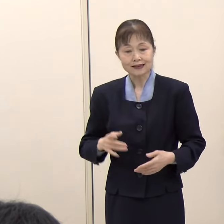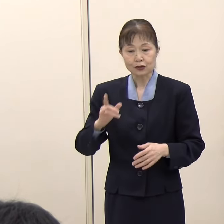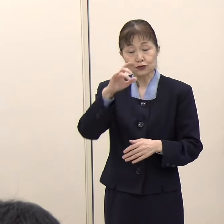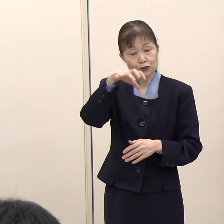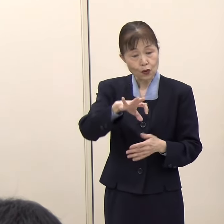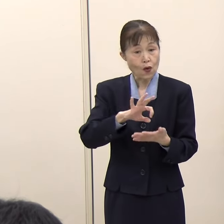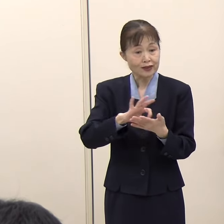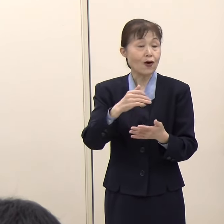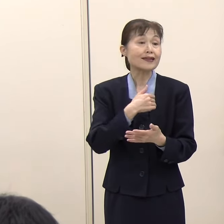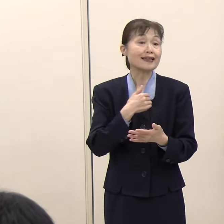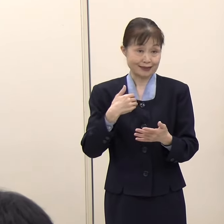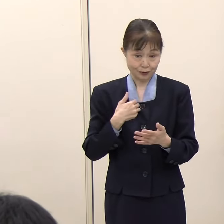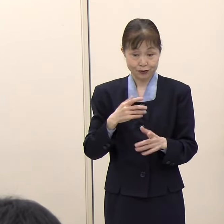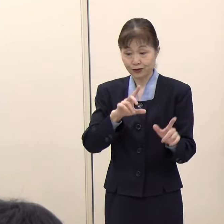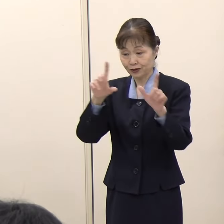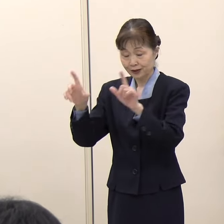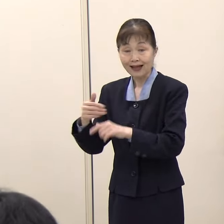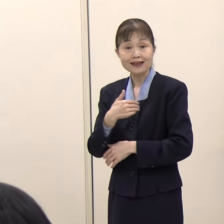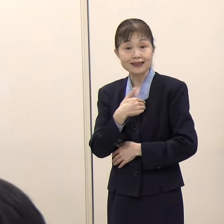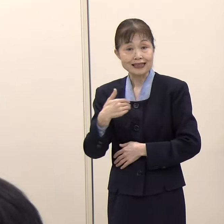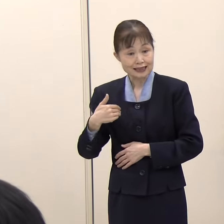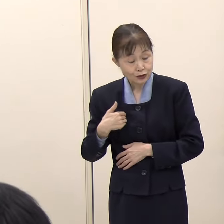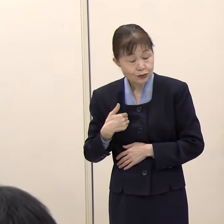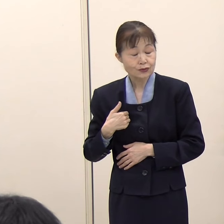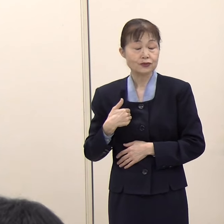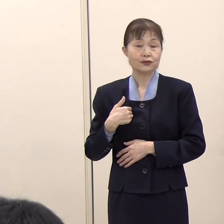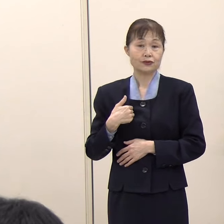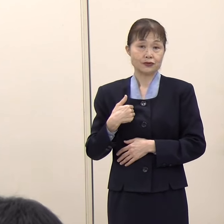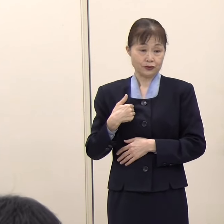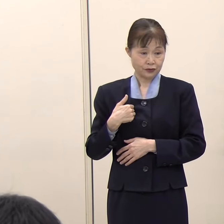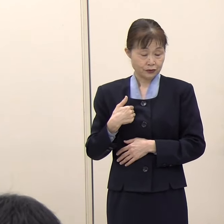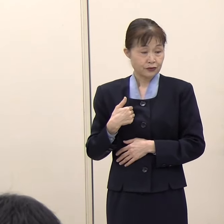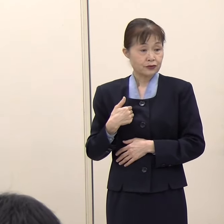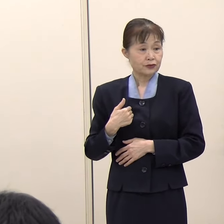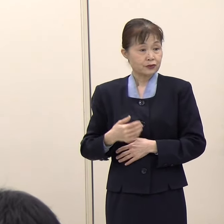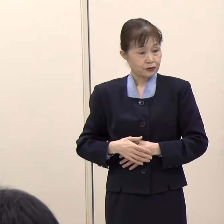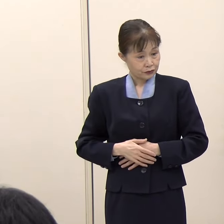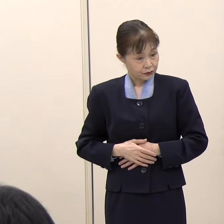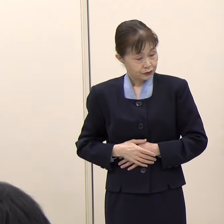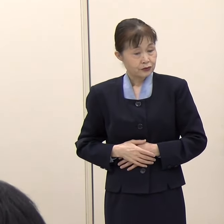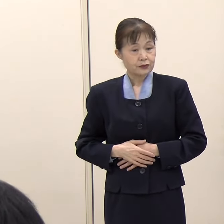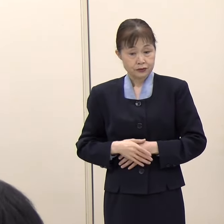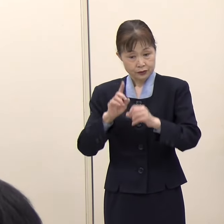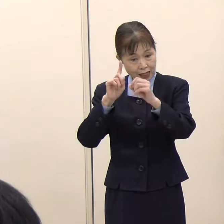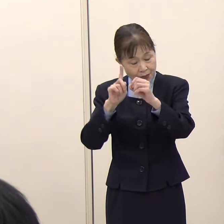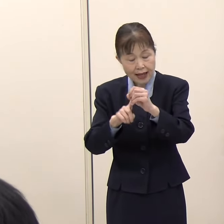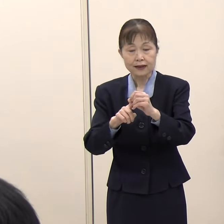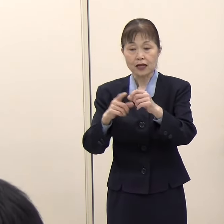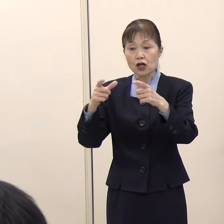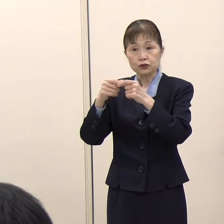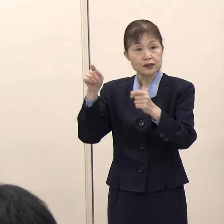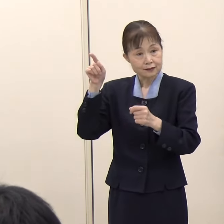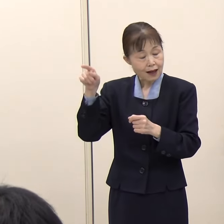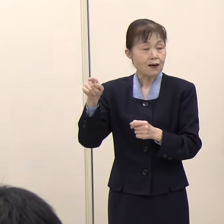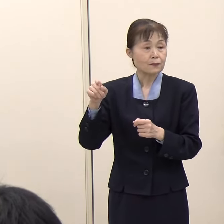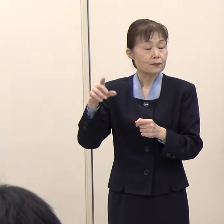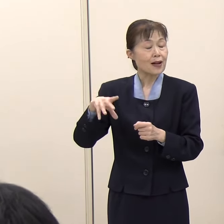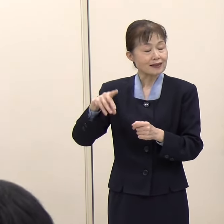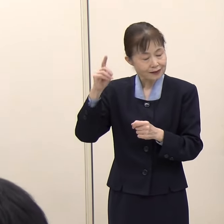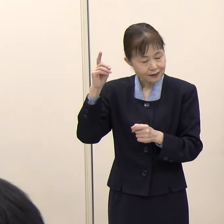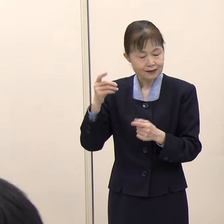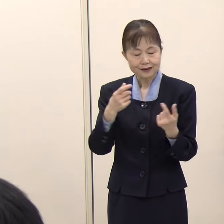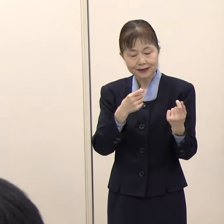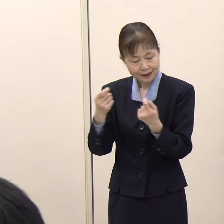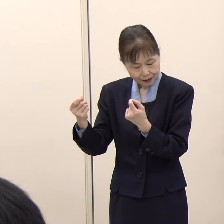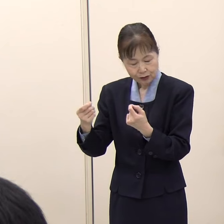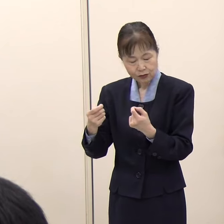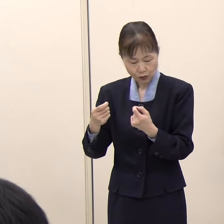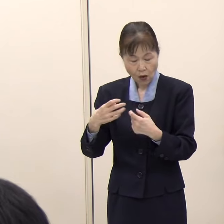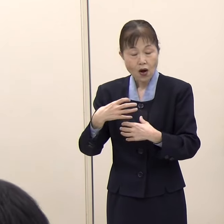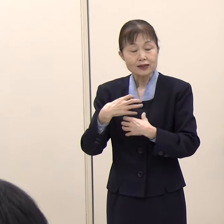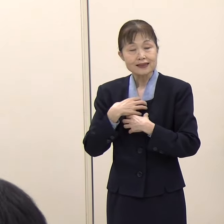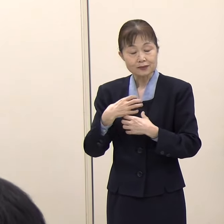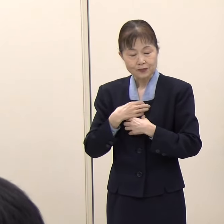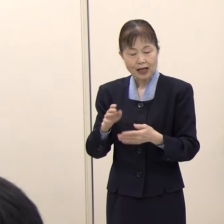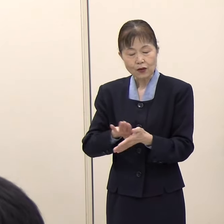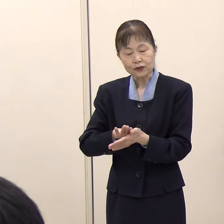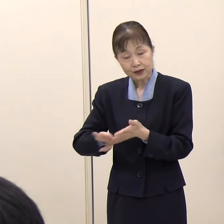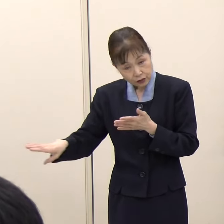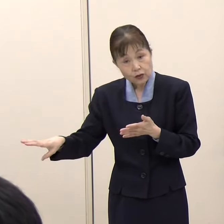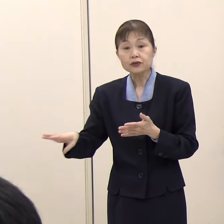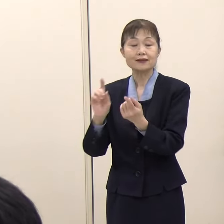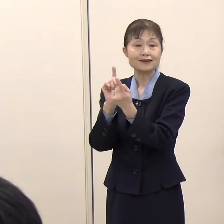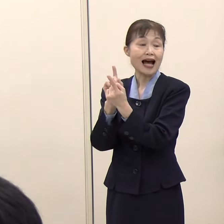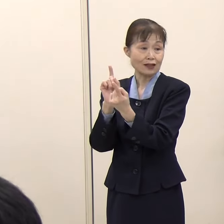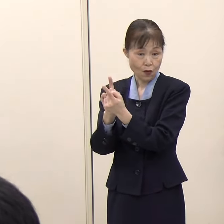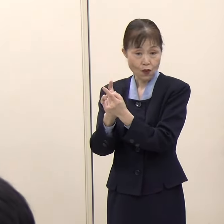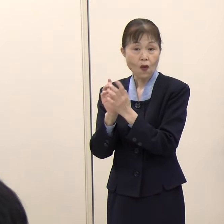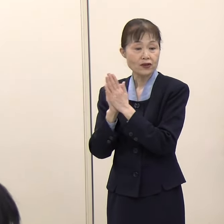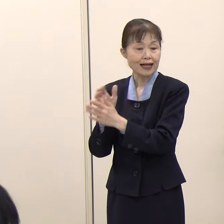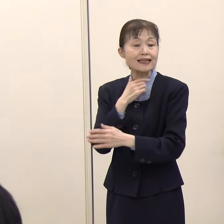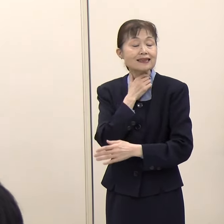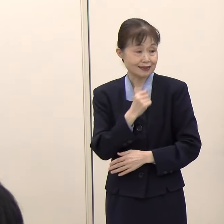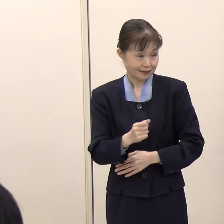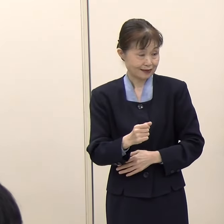また、生活していただけることに向けて、国においてしっかりと不安を払拭できるように対応していただきたいと思っています。